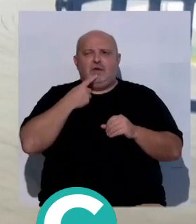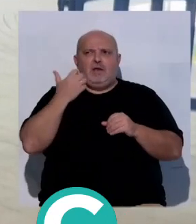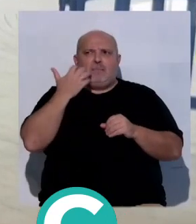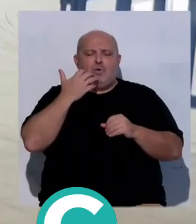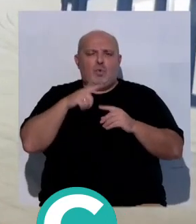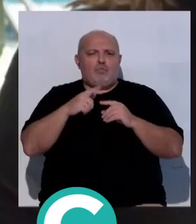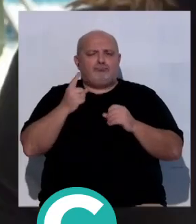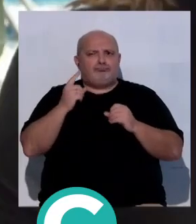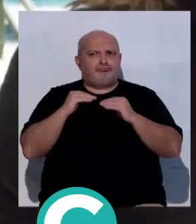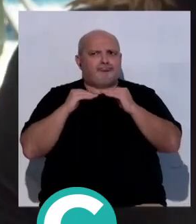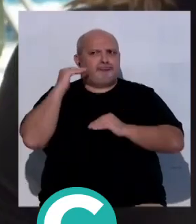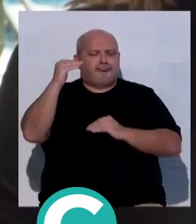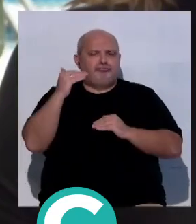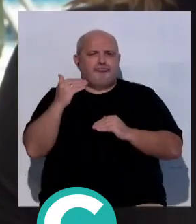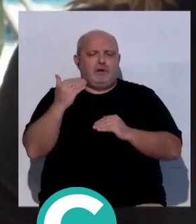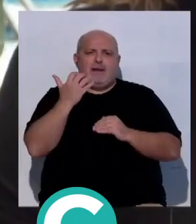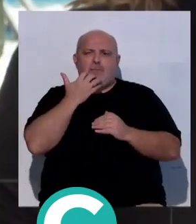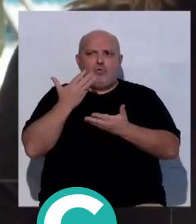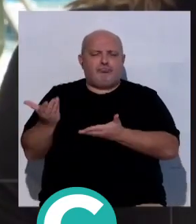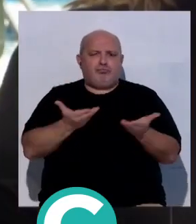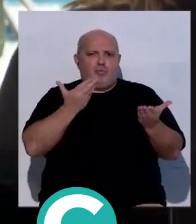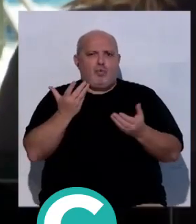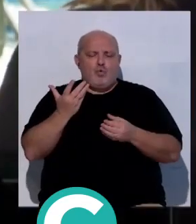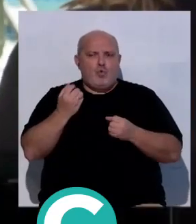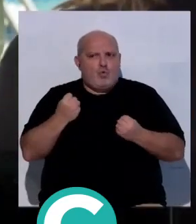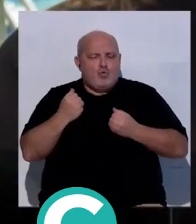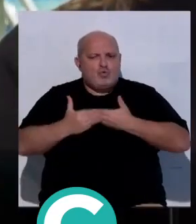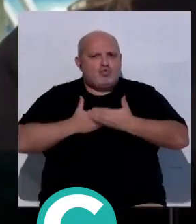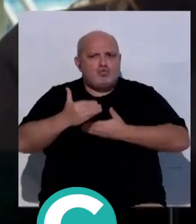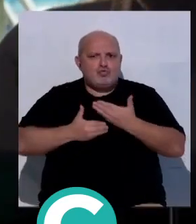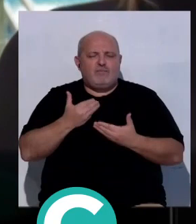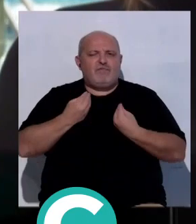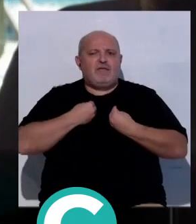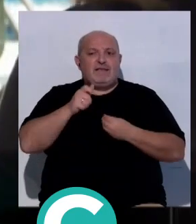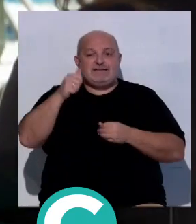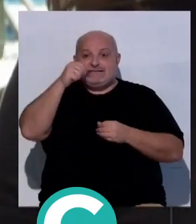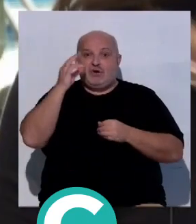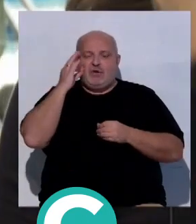superación un auténtico ejemplo de vida un ejemplo de de cómo los chicos y las chicas participan y